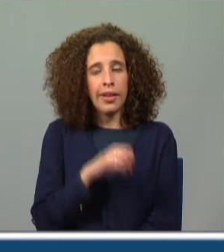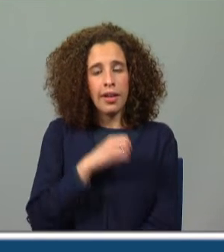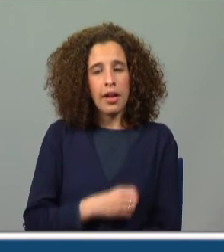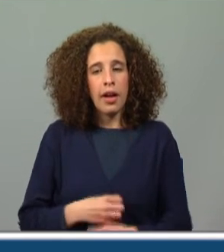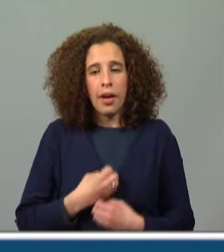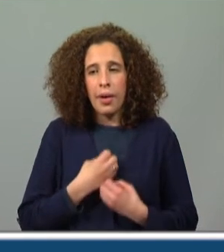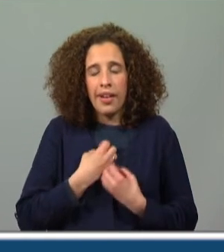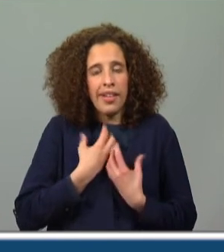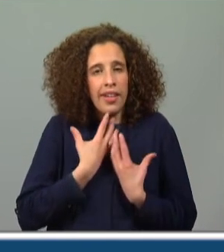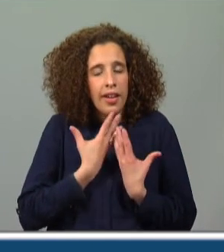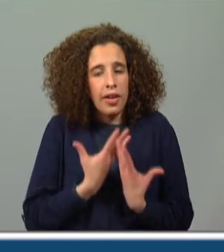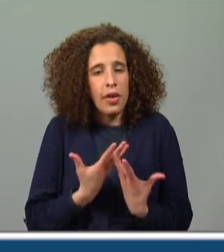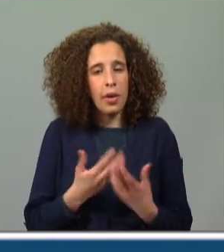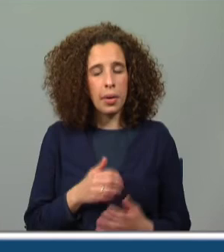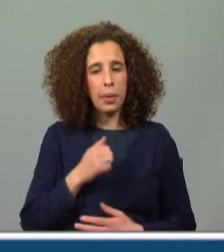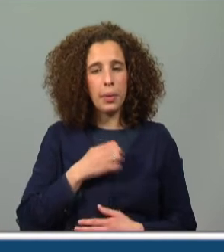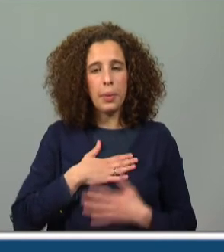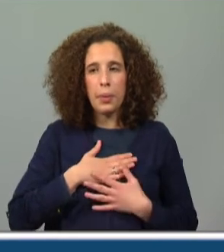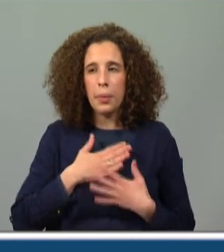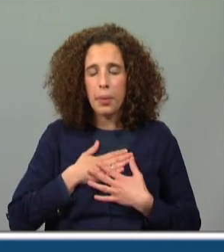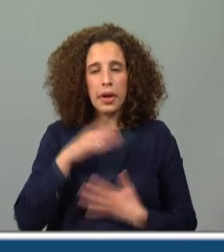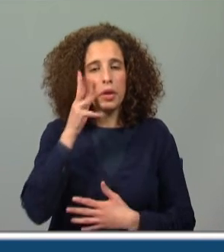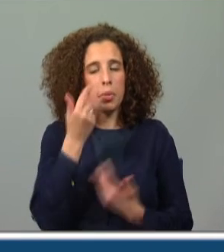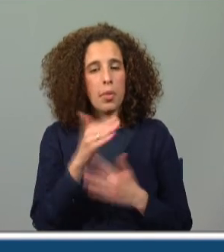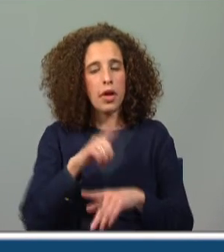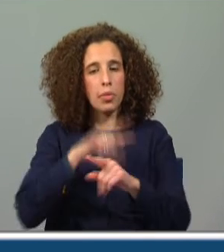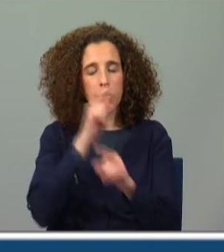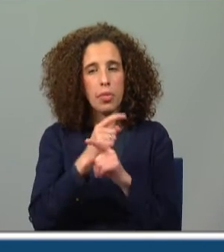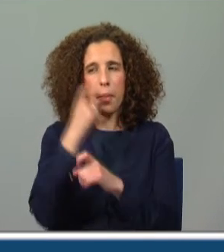Portanto o peito quente mas ao mesmo tempo procurava racionalizar as suas 所以胸部很熱但同時時間試圖合理化他們的